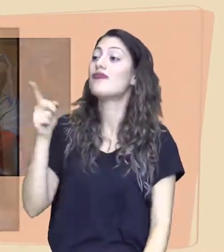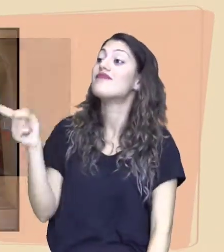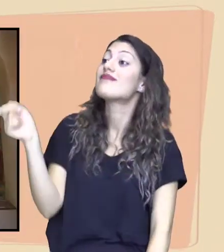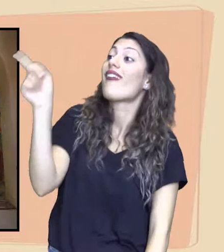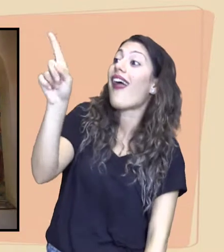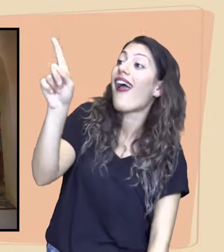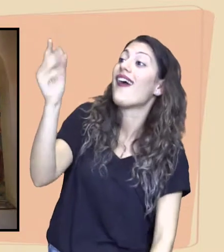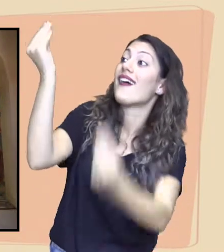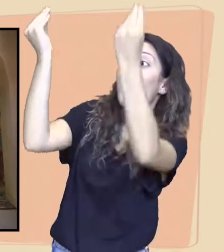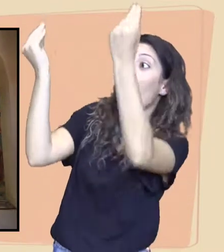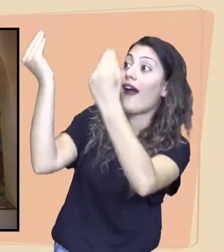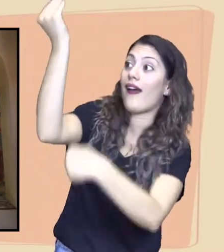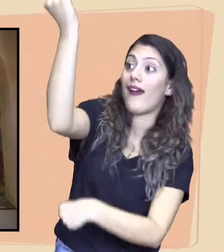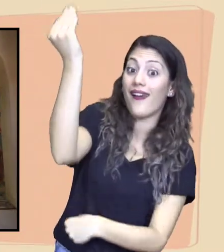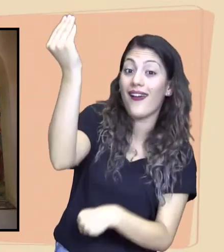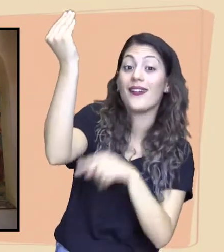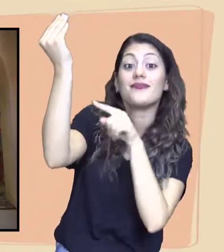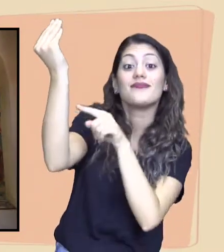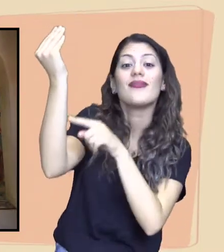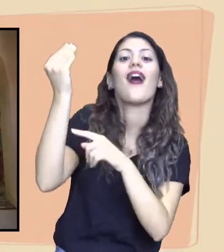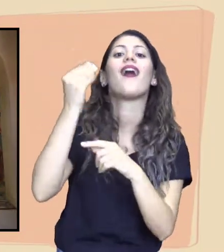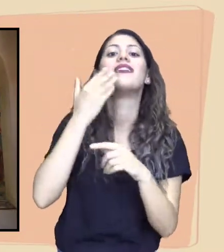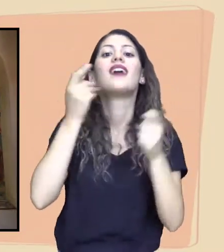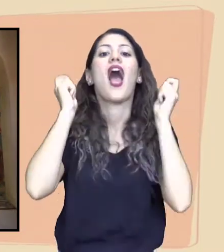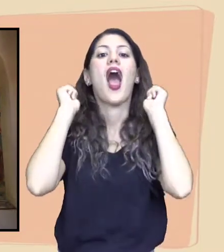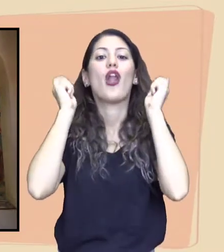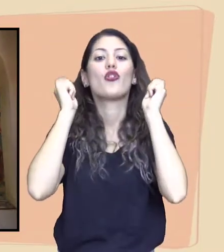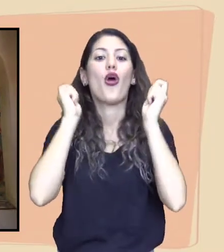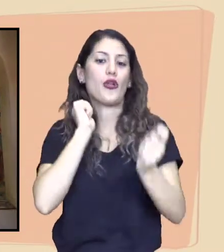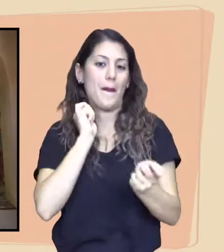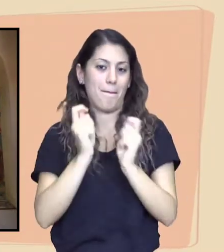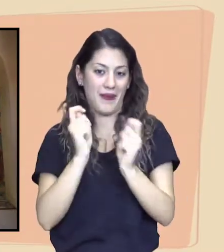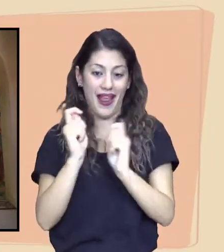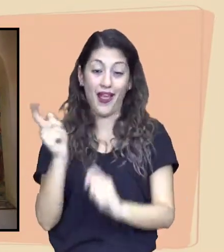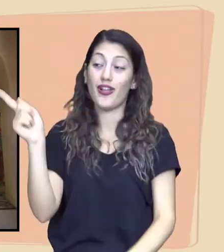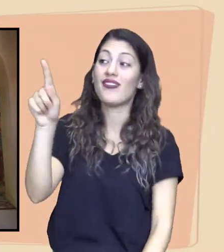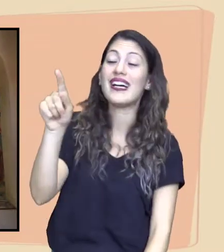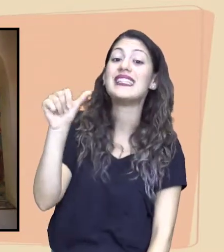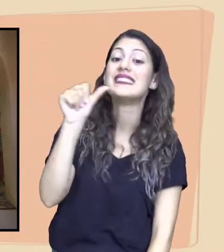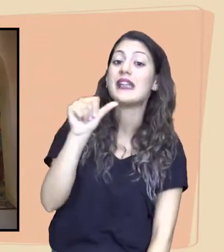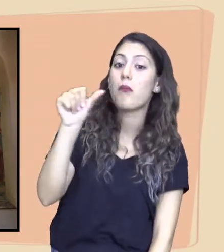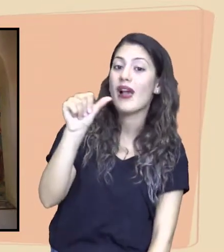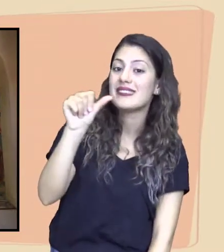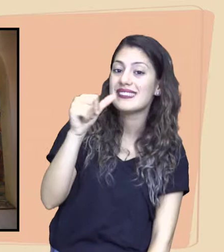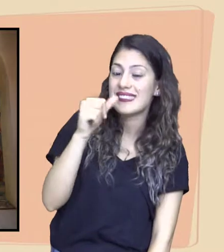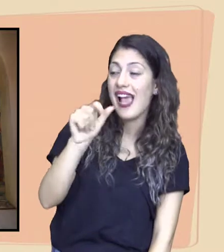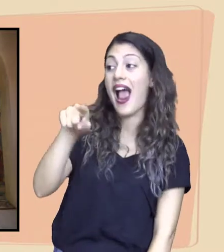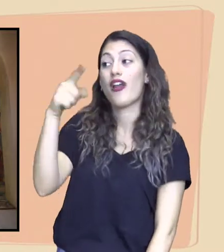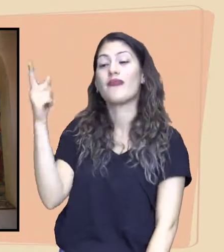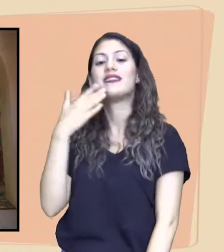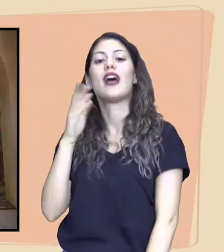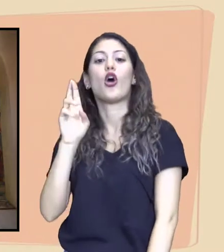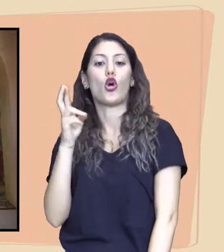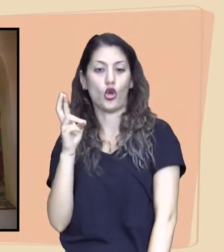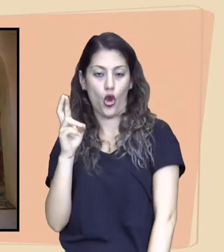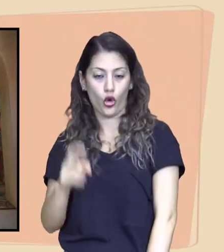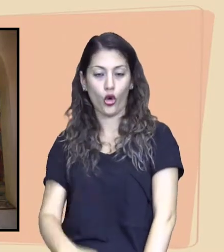sant'Antonio da Padova tra San Sebastiano e San Rocco,